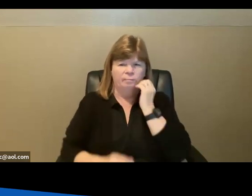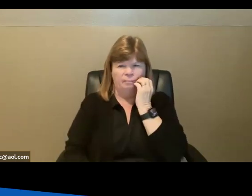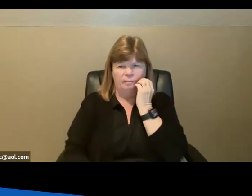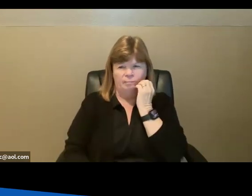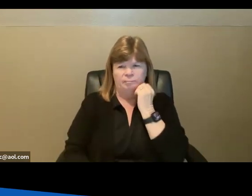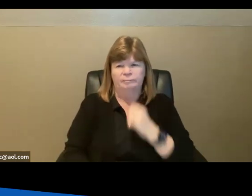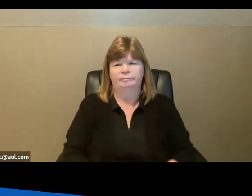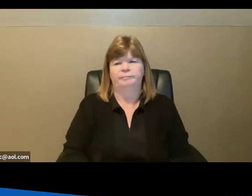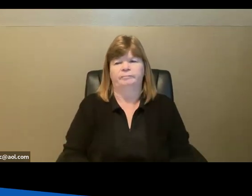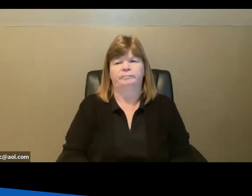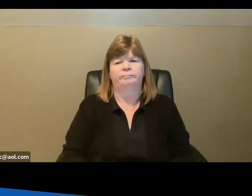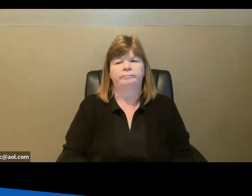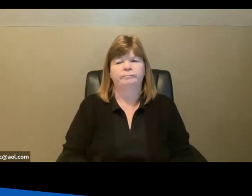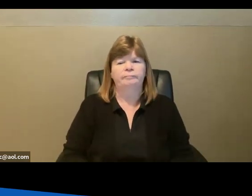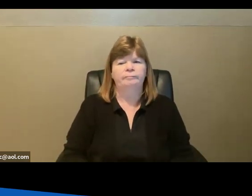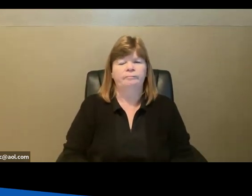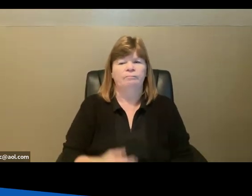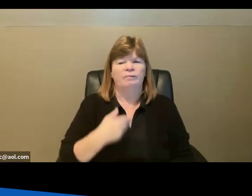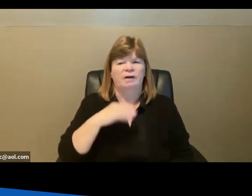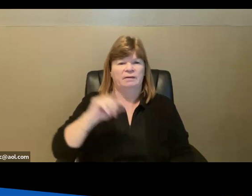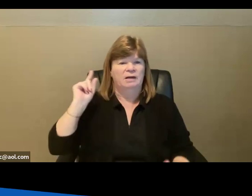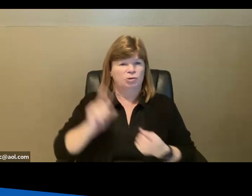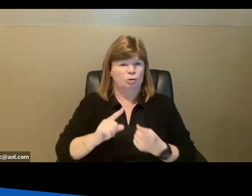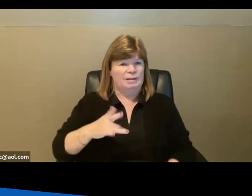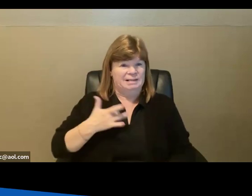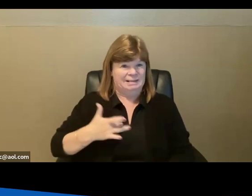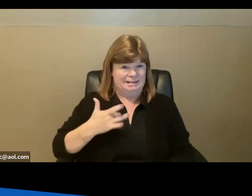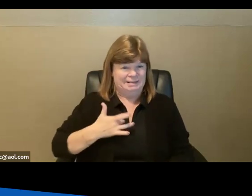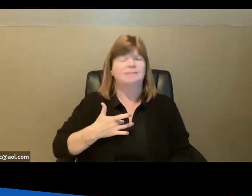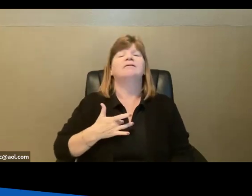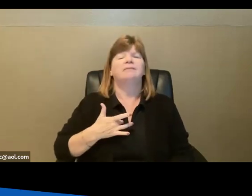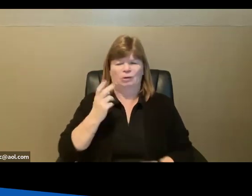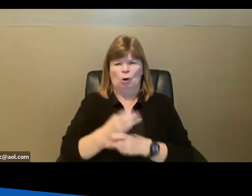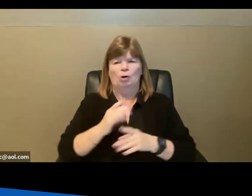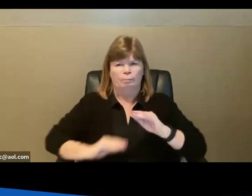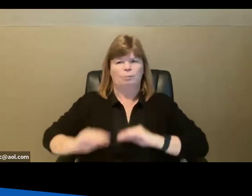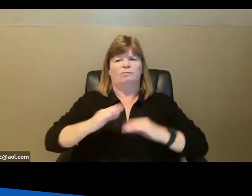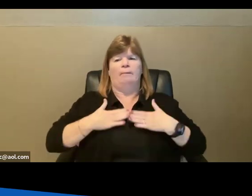Pero cuando tienes esa disminución de la sensibilidad, es difícil mover tu cuerpo. No recibes esa retroalimentación.